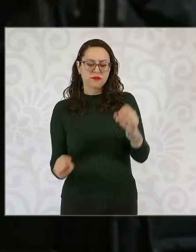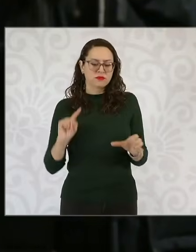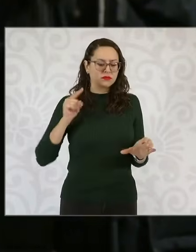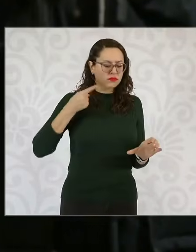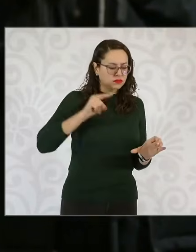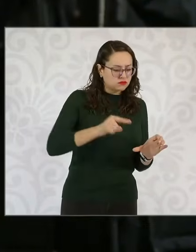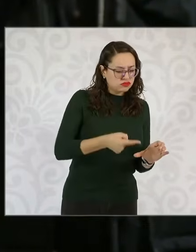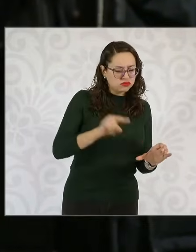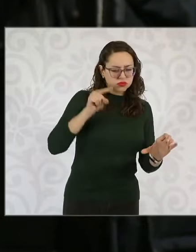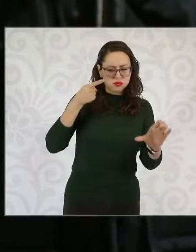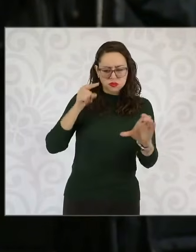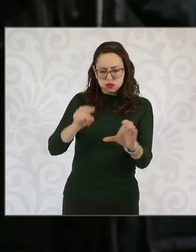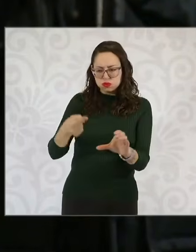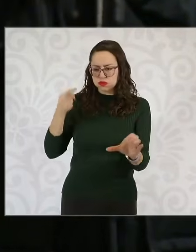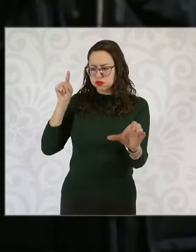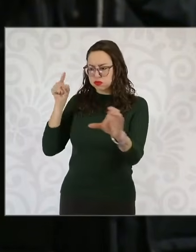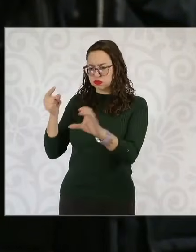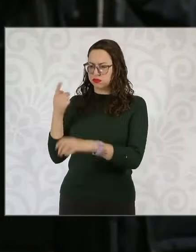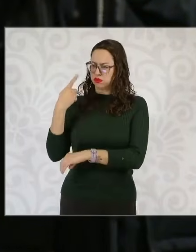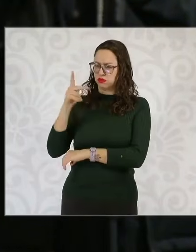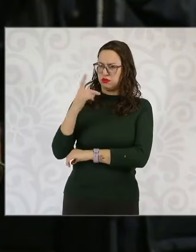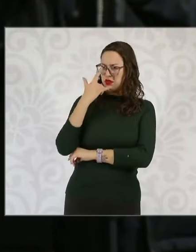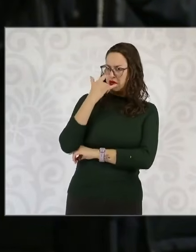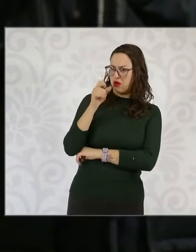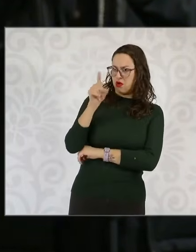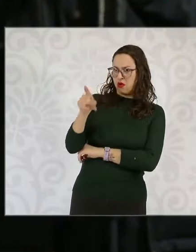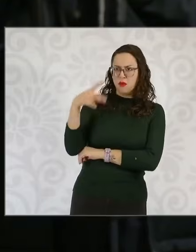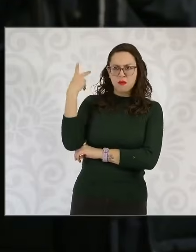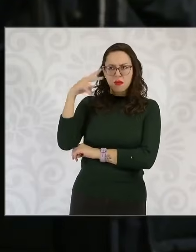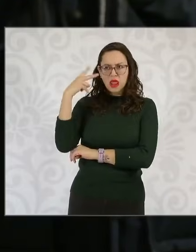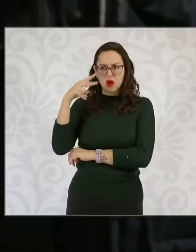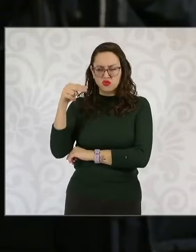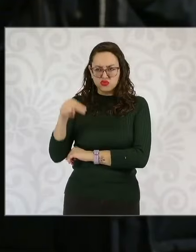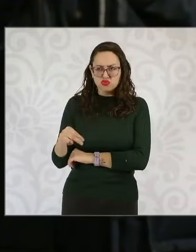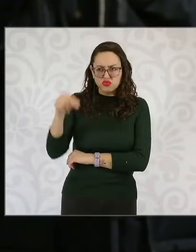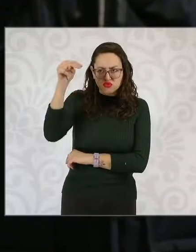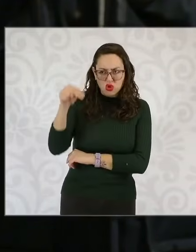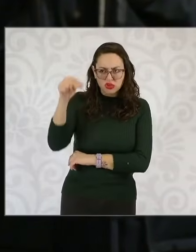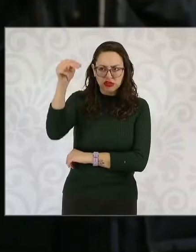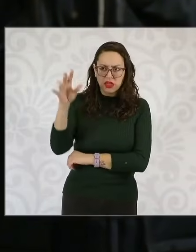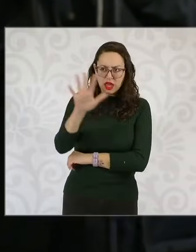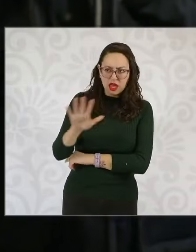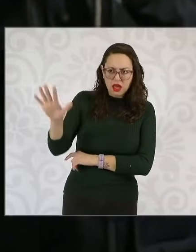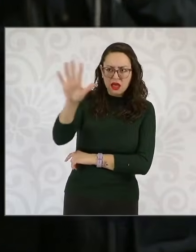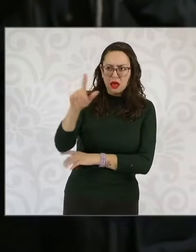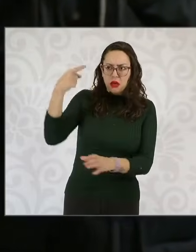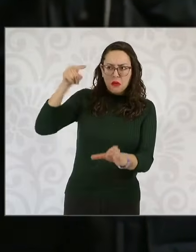director de Pemex el norte de Veracruz cuando fue durante muchos años la capital petrolera de México